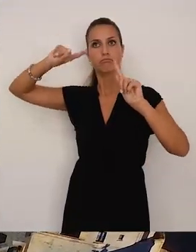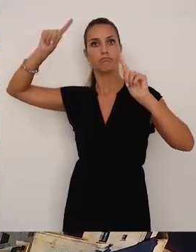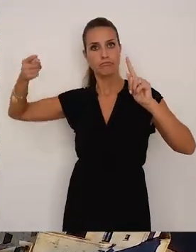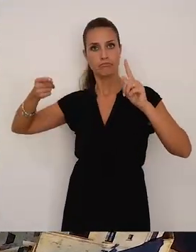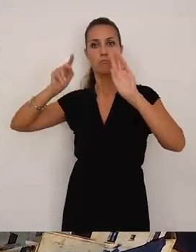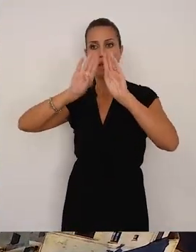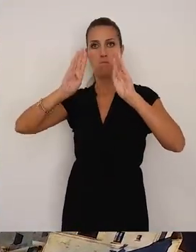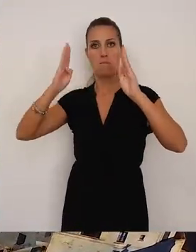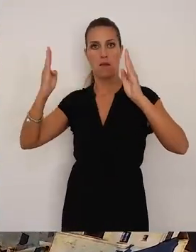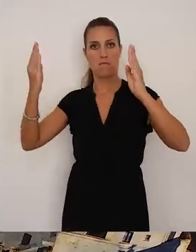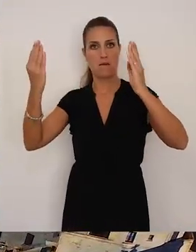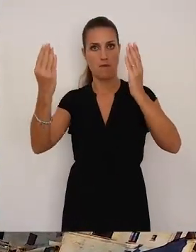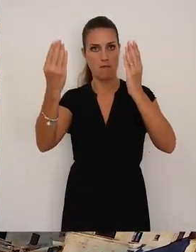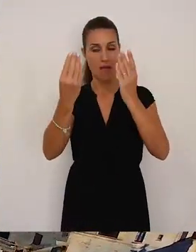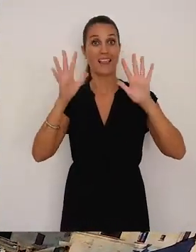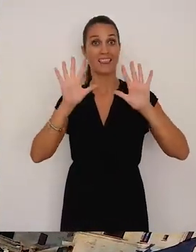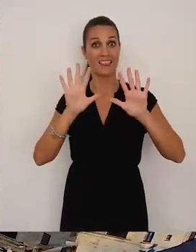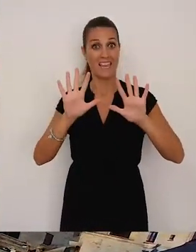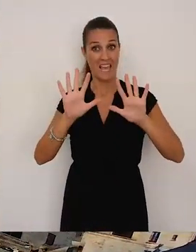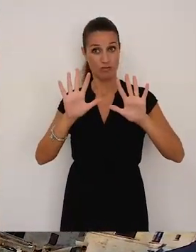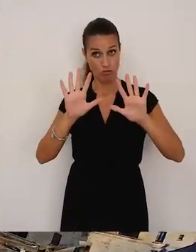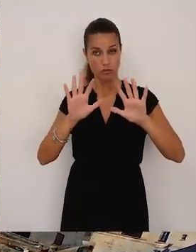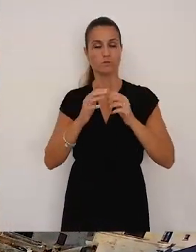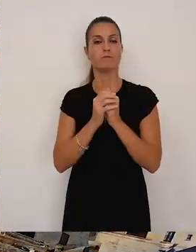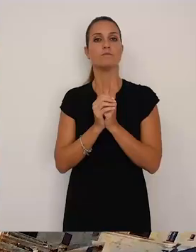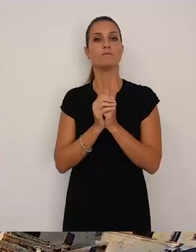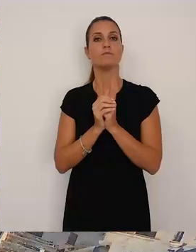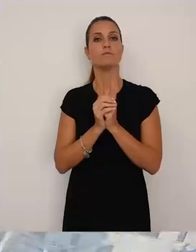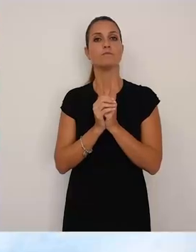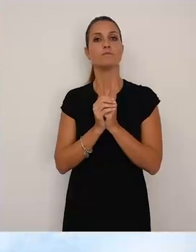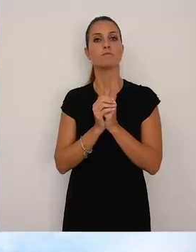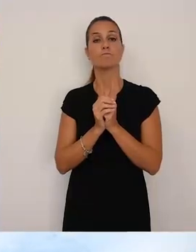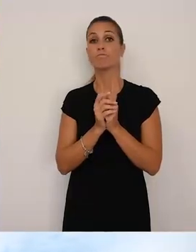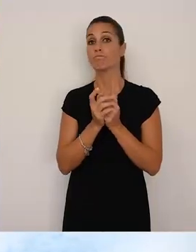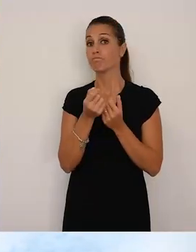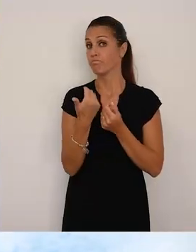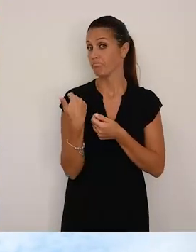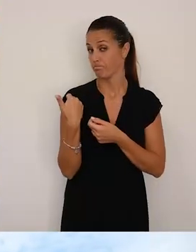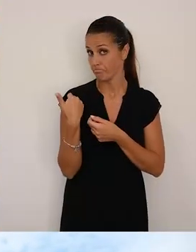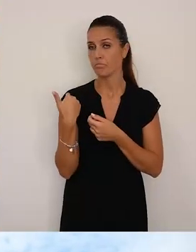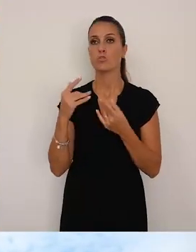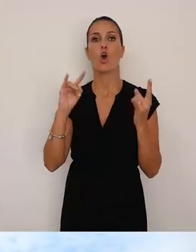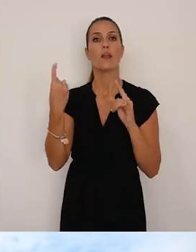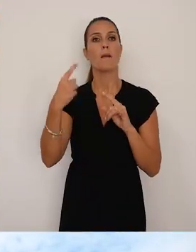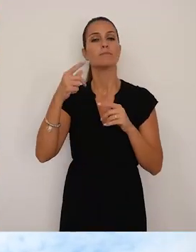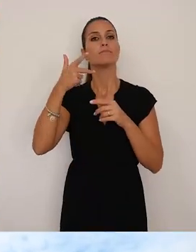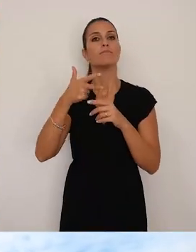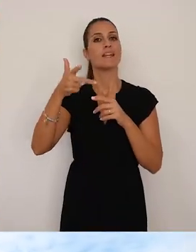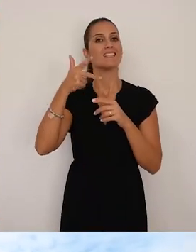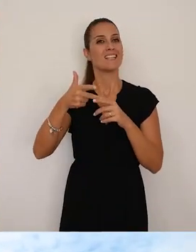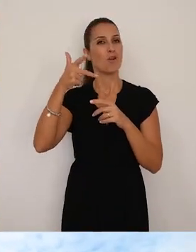dalla presenza di dieci piombatoi rinforzati. Recentemente la torre è stata restaurata